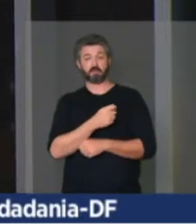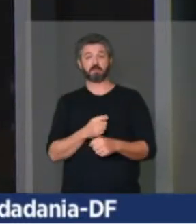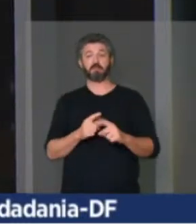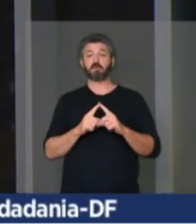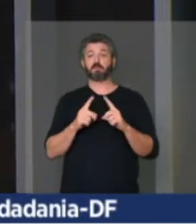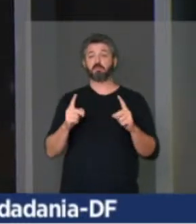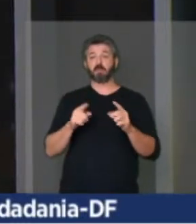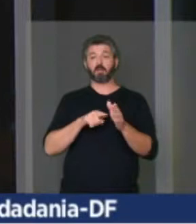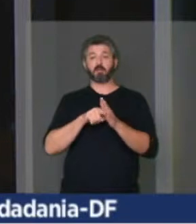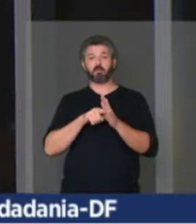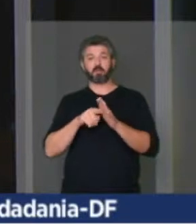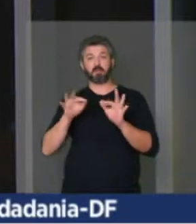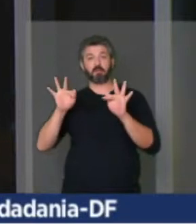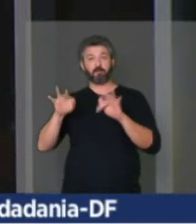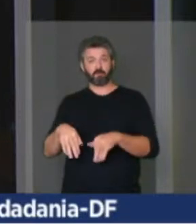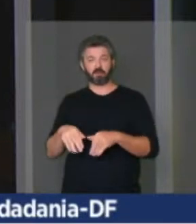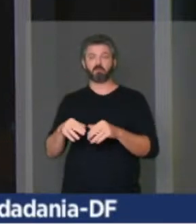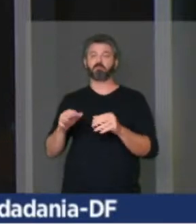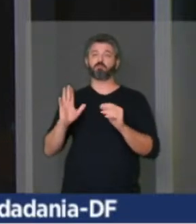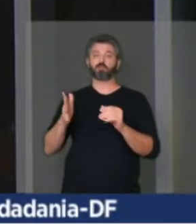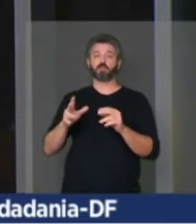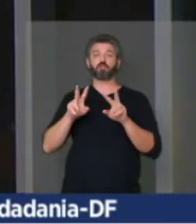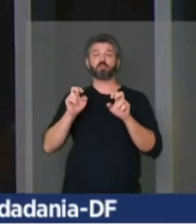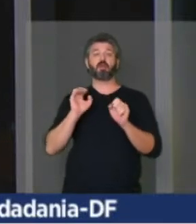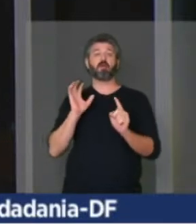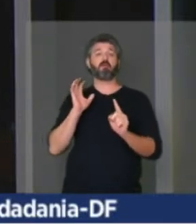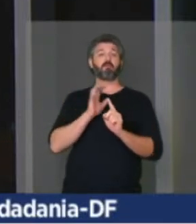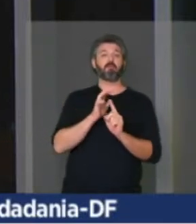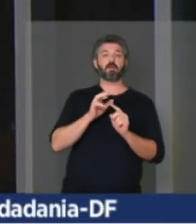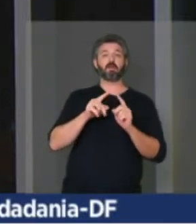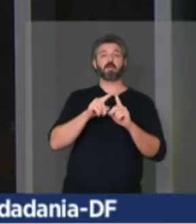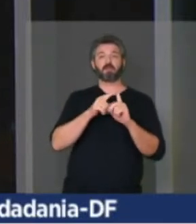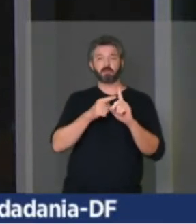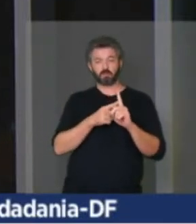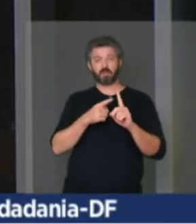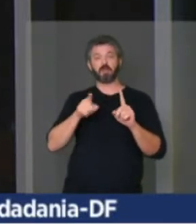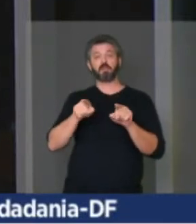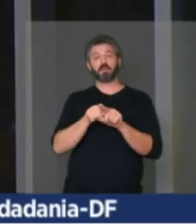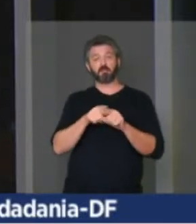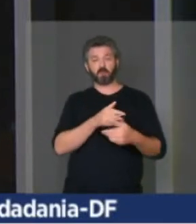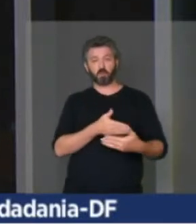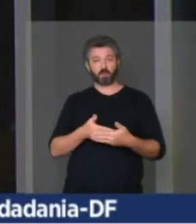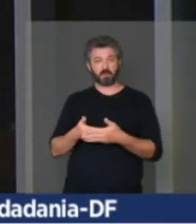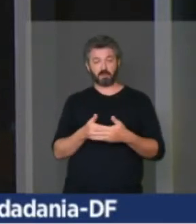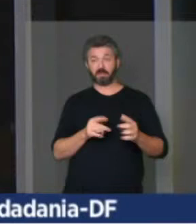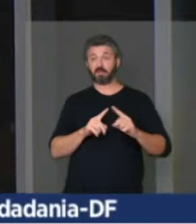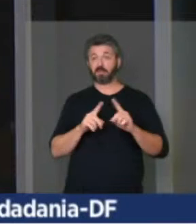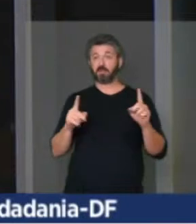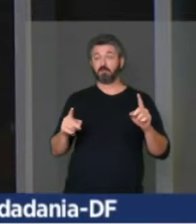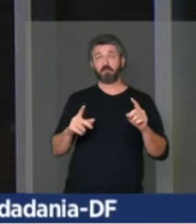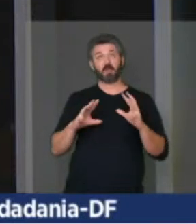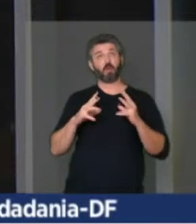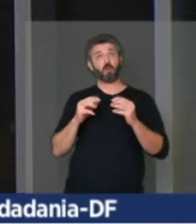GESTANTES E NOS SEUS BEBÊS. EMBORA TUDO INDIQUE QUE A VACINAÇÃO APRESENTE MAIS BENEFÍCIOS DO QUE RISCO NESSA SITUAÇÃO, CONFORME JUSTIFICOU O MINISTÉRIO DA